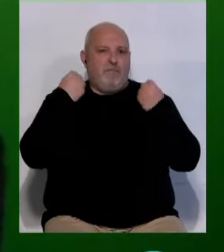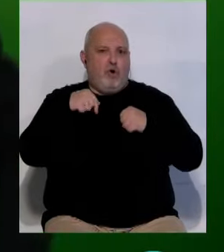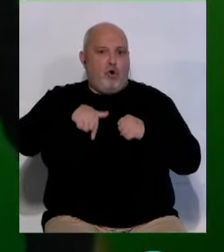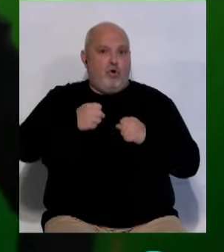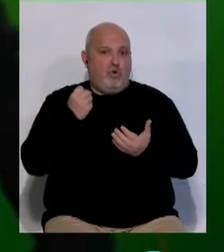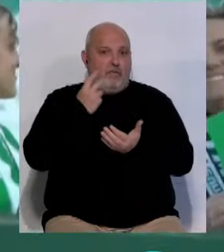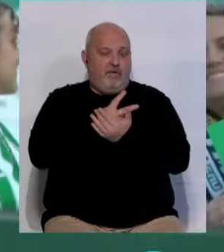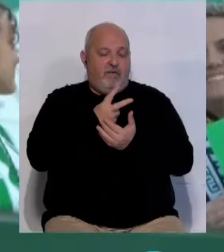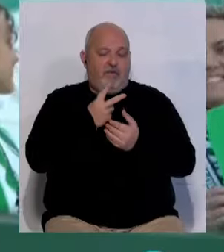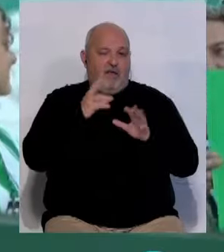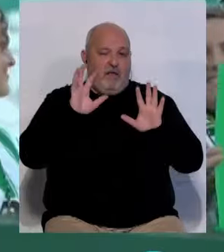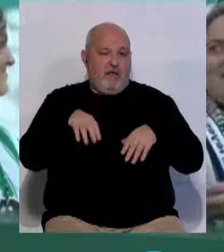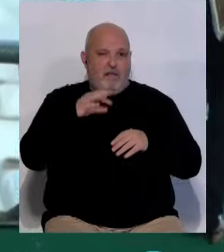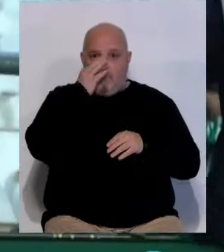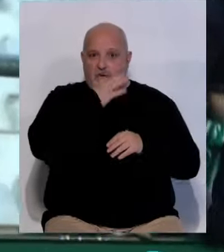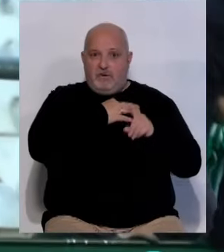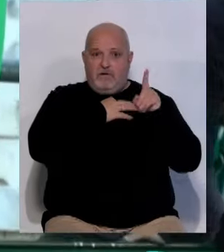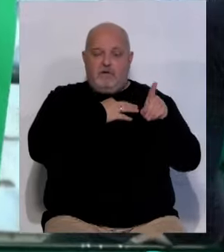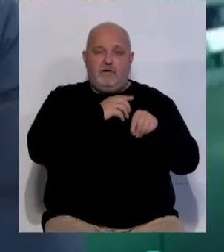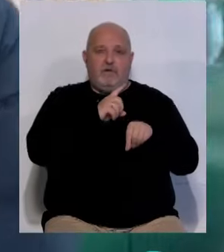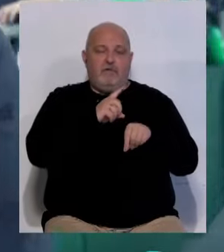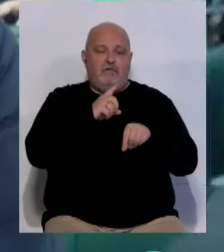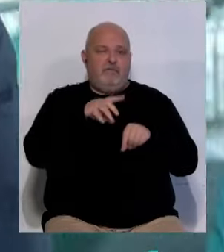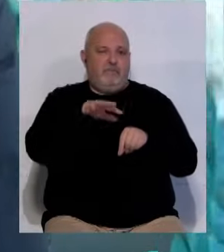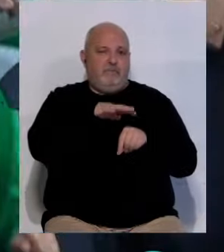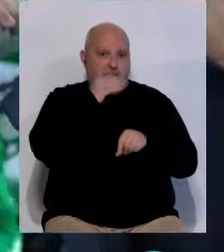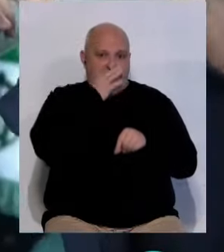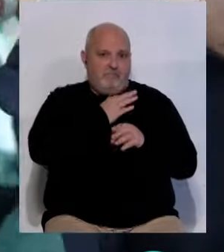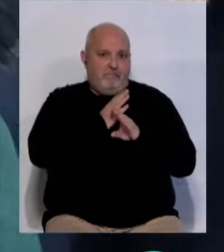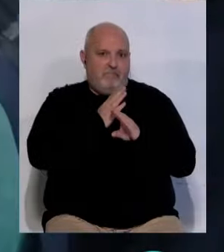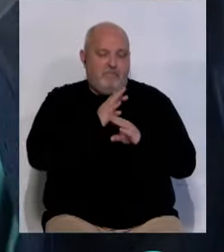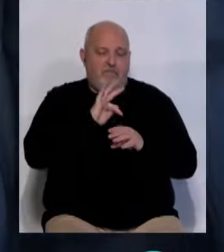que va a desarrollar la primera plantilla del Cádiz en la Ciudad Deportiva vía de cadio vamos